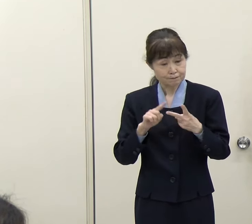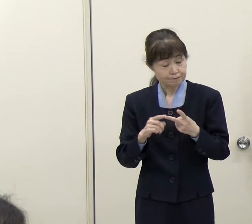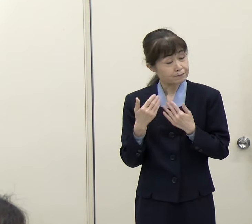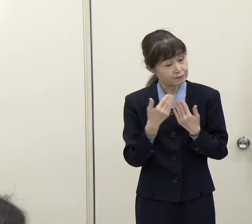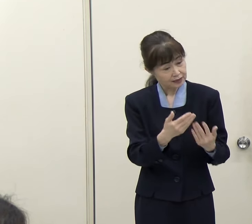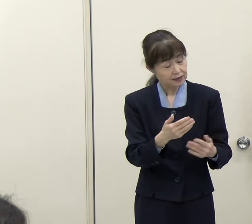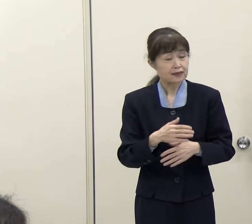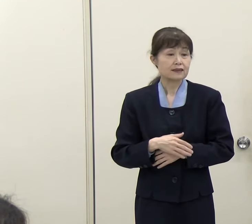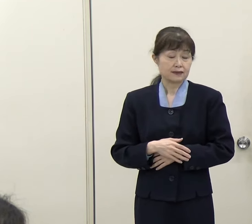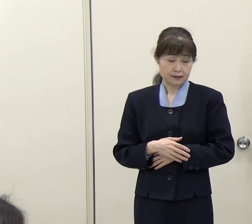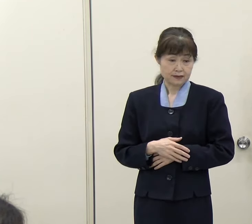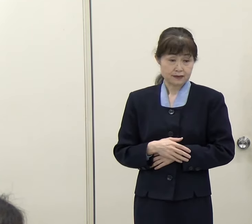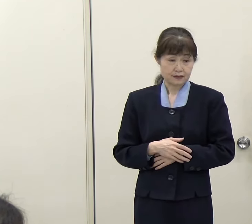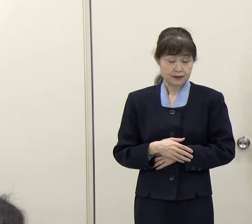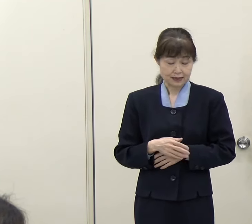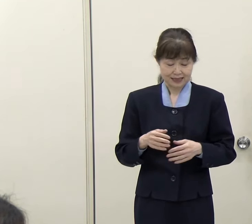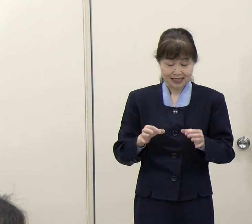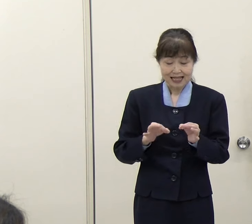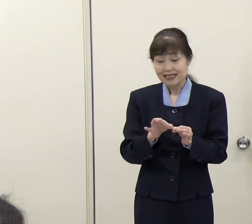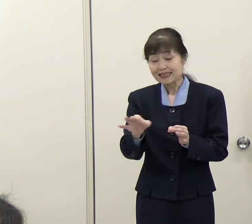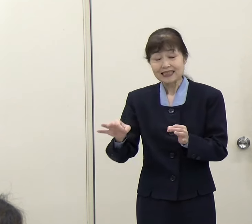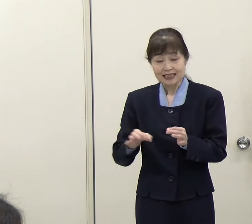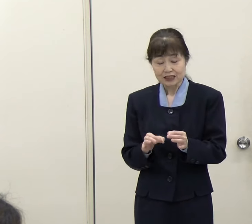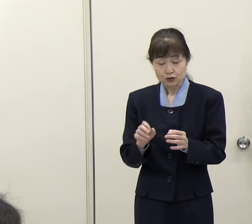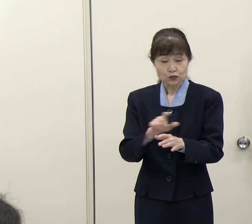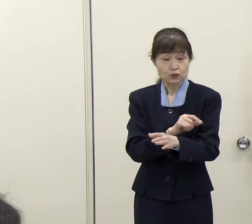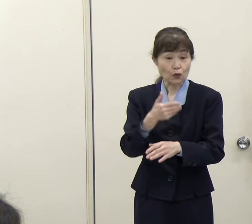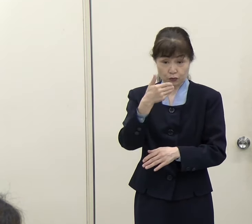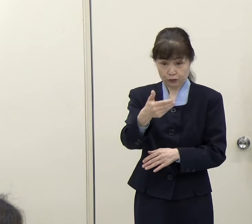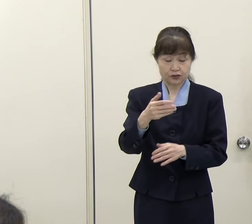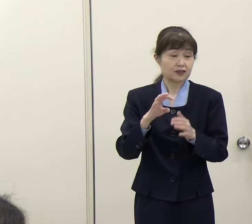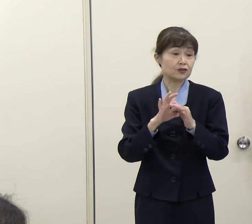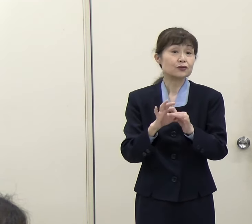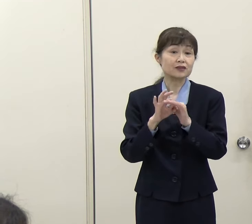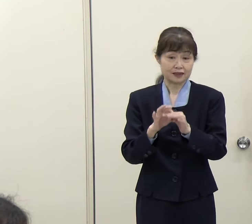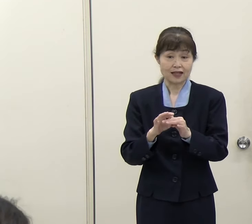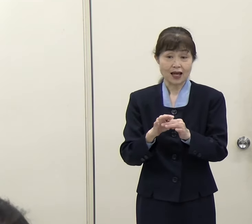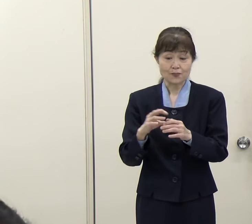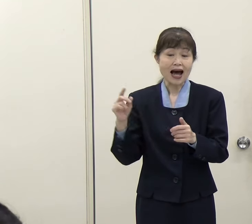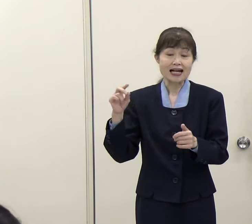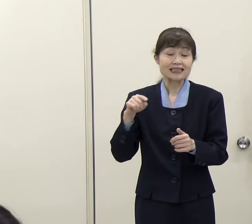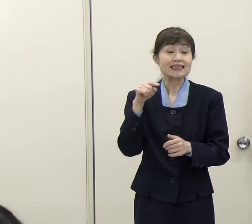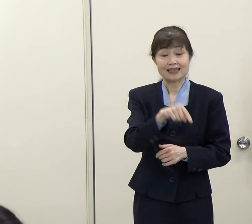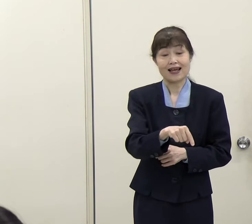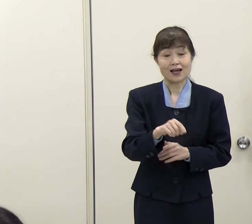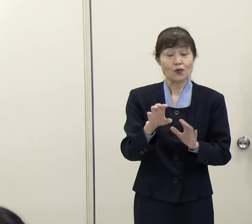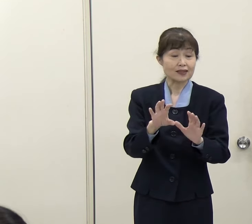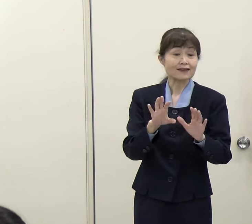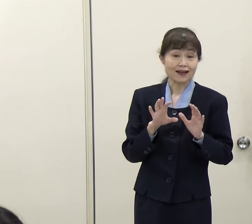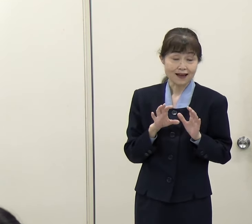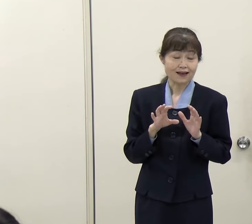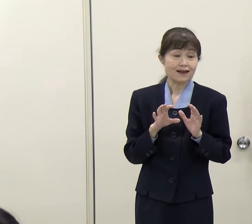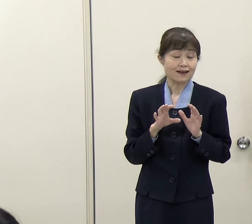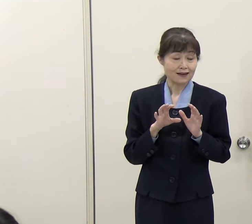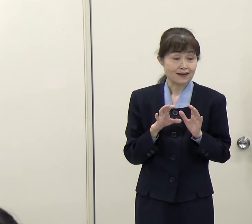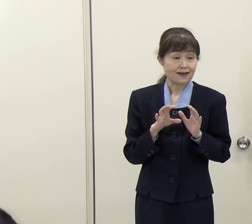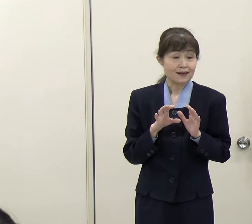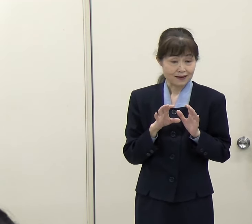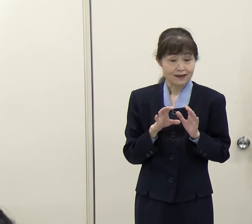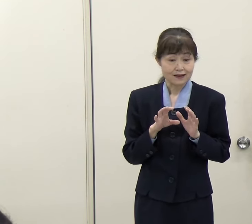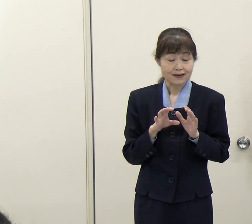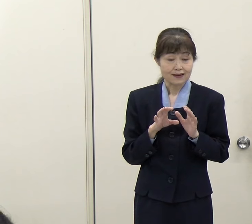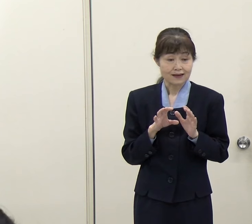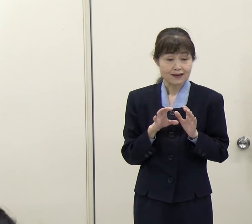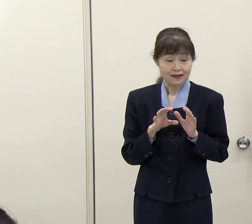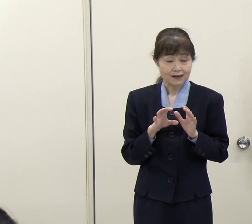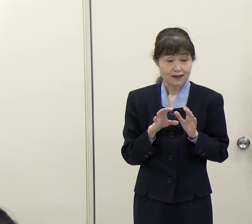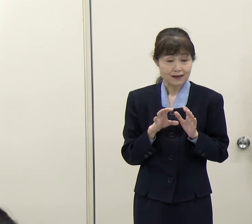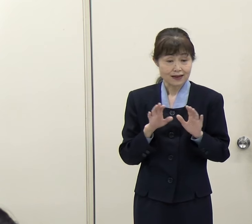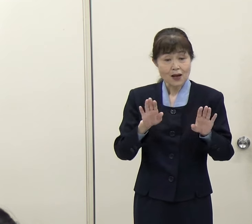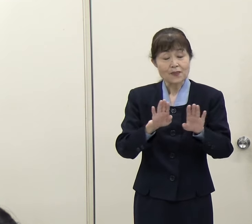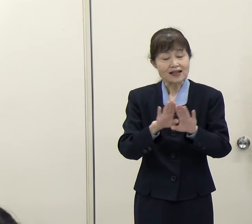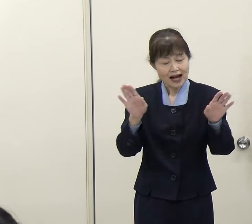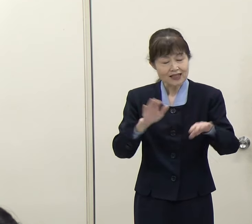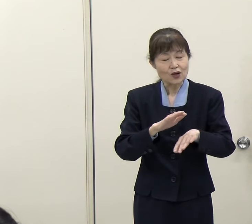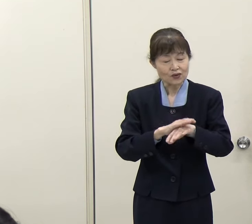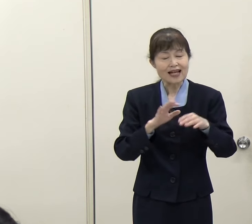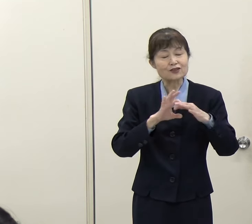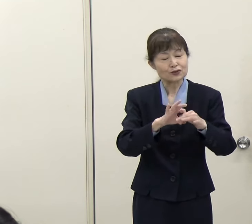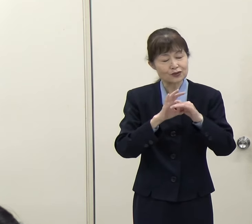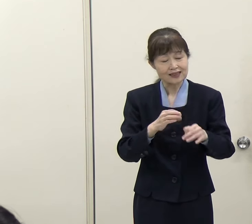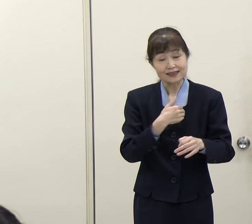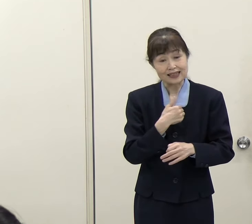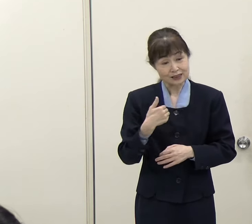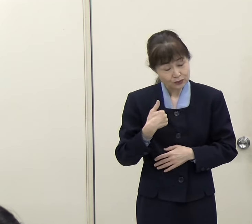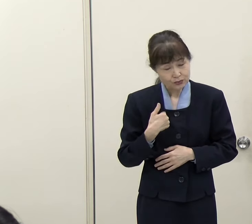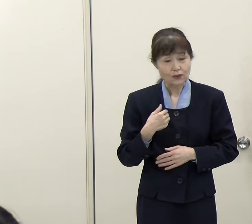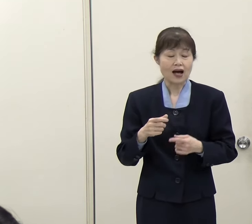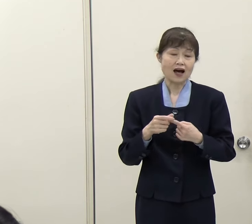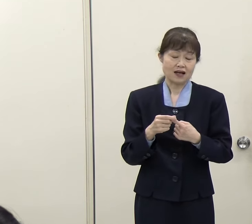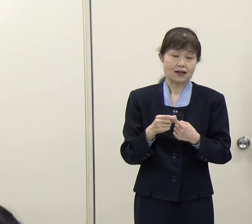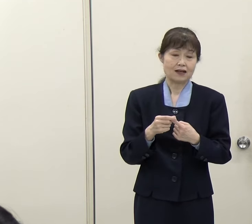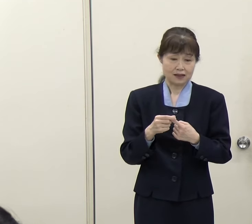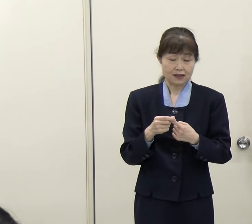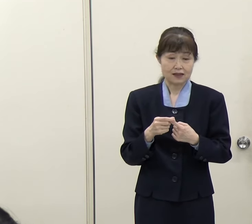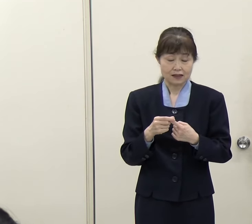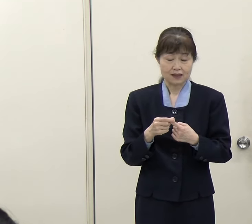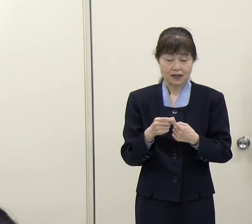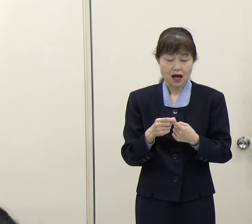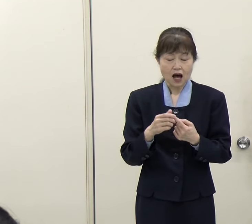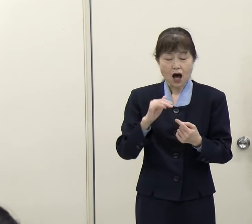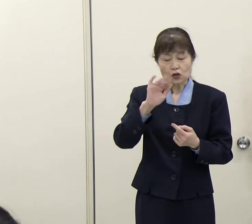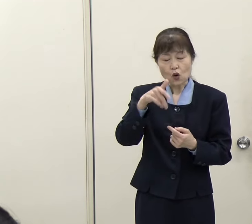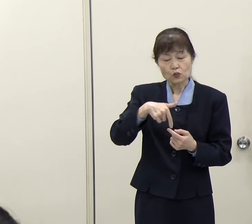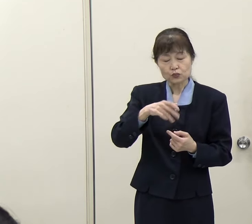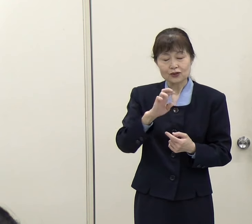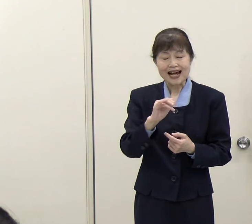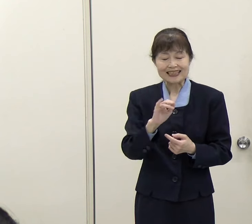（知事）まず、この金融特区について、特区指定により、英語で開業手続ができることや、コンプライアンス業務や経理事務、